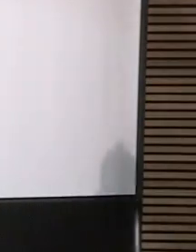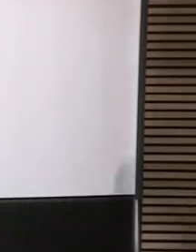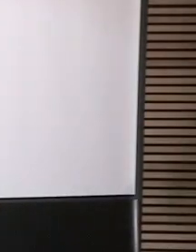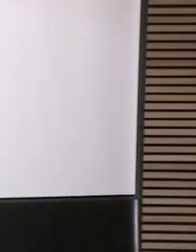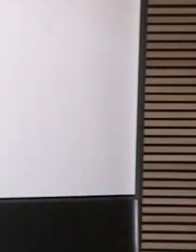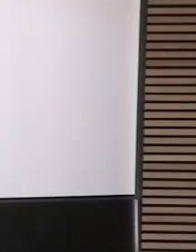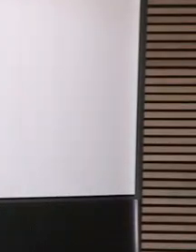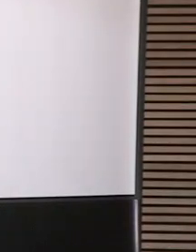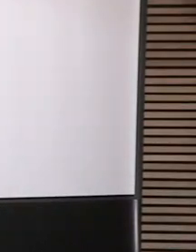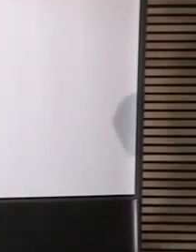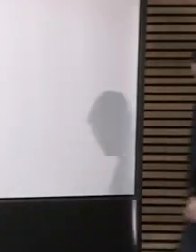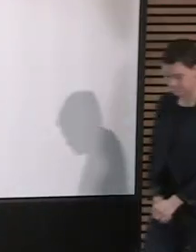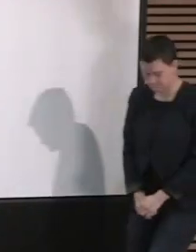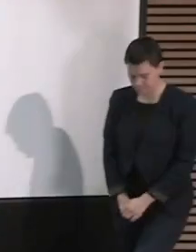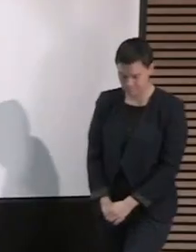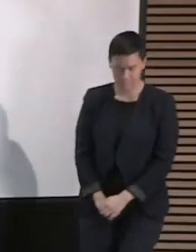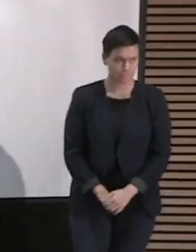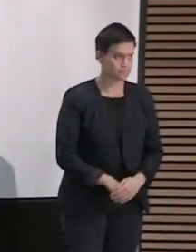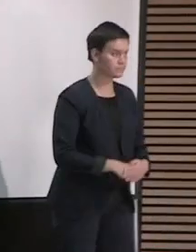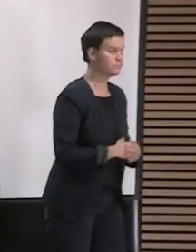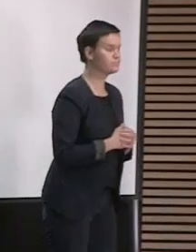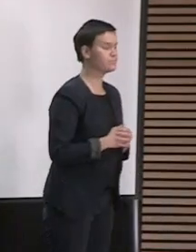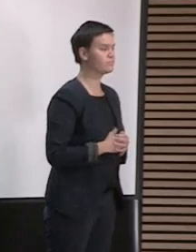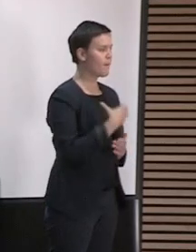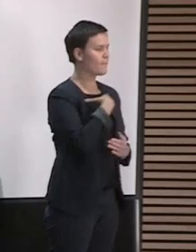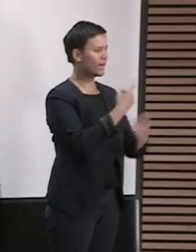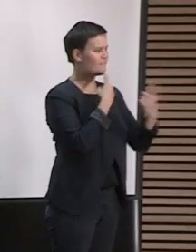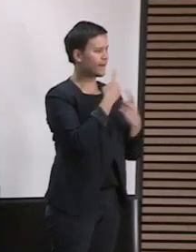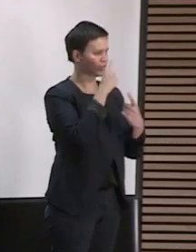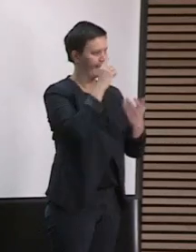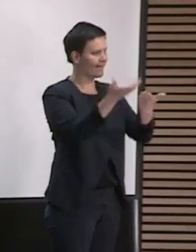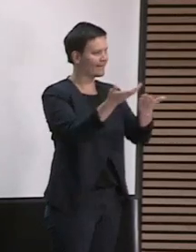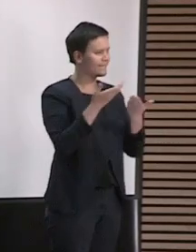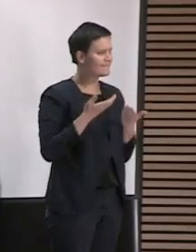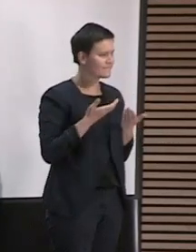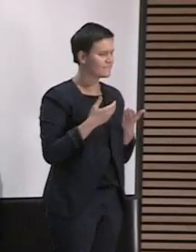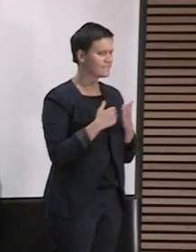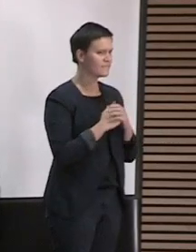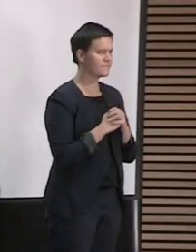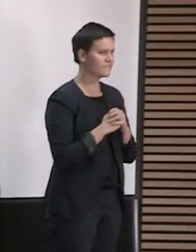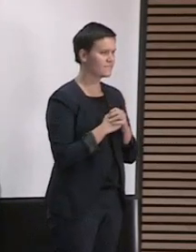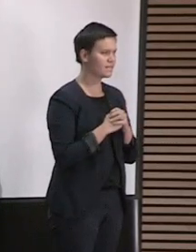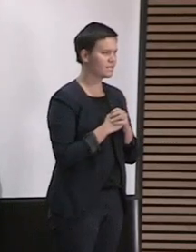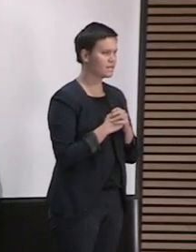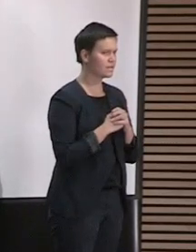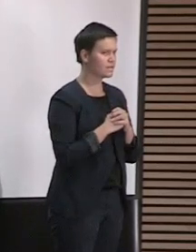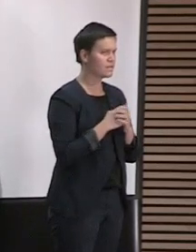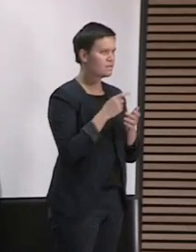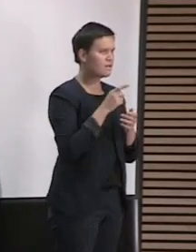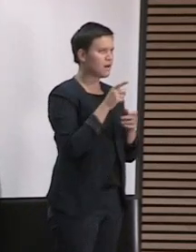whakahaere mo te ohanga, e whakapono ana ahau kei te tika taatau. Cheers.